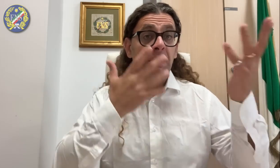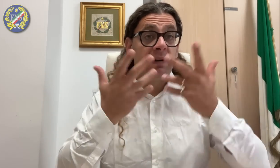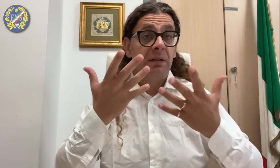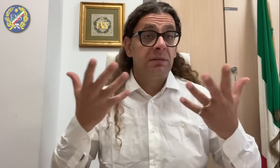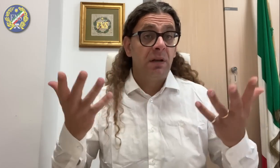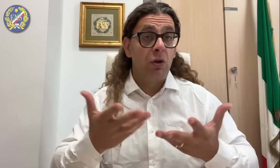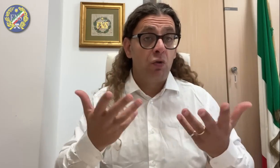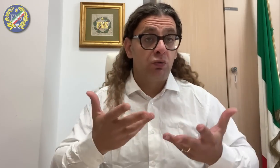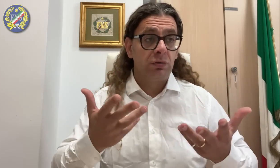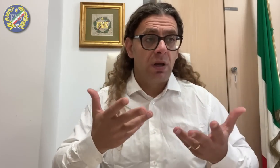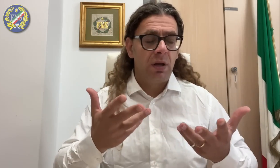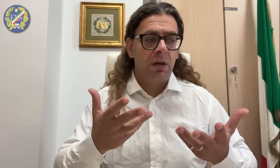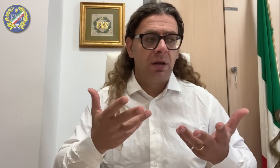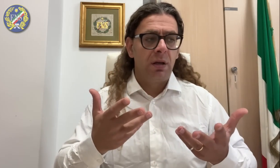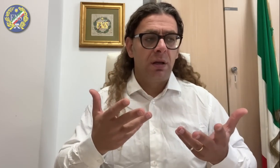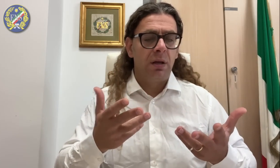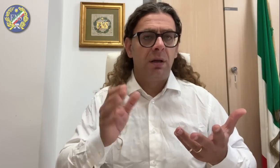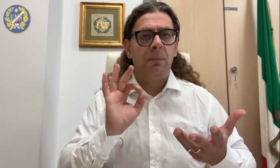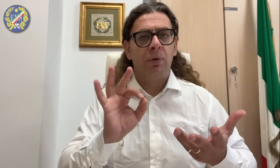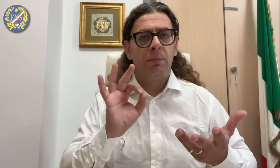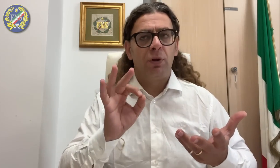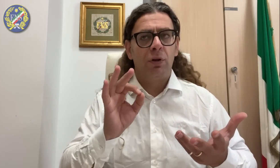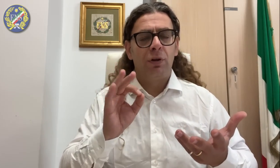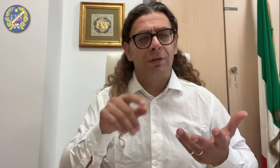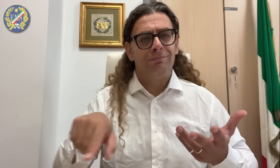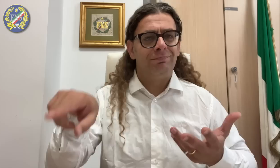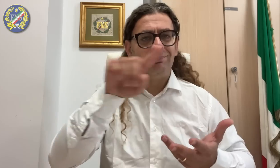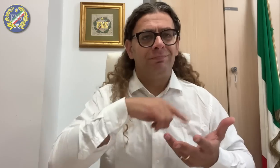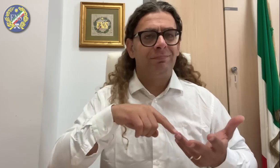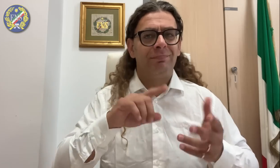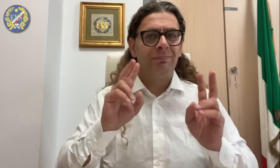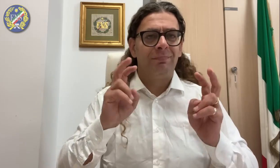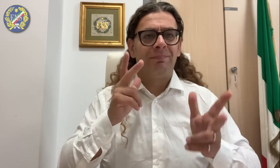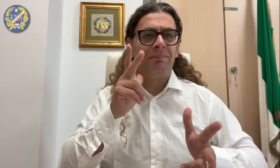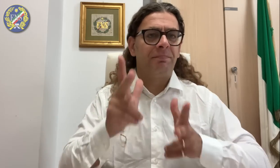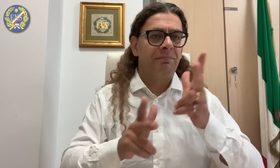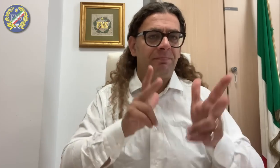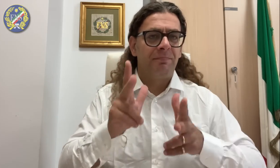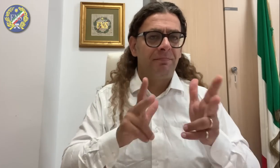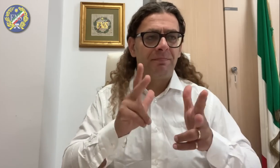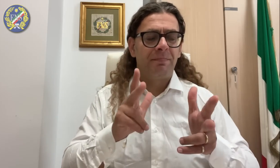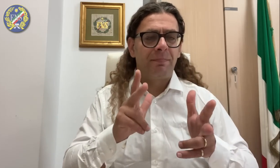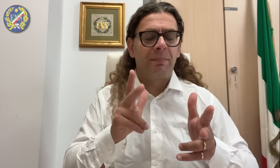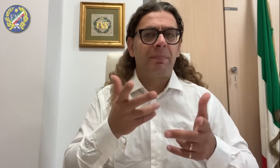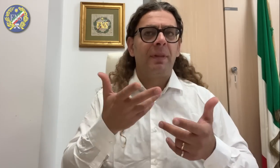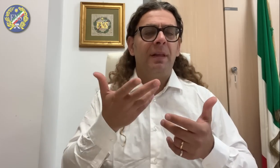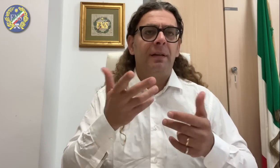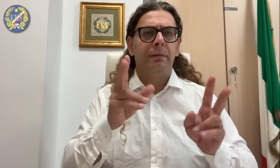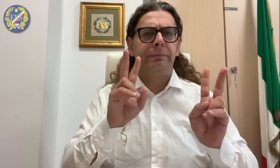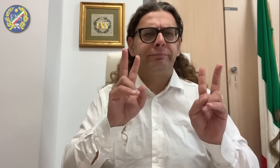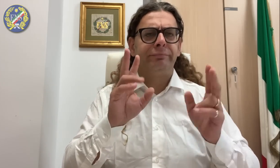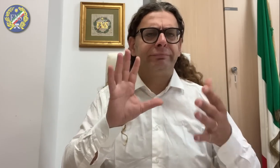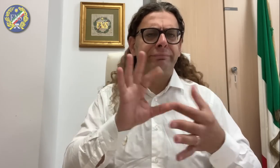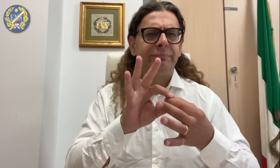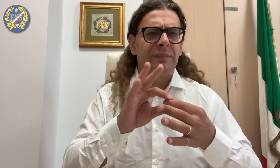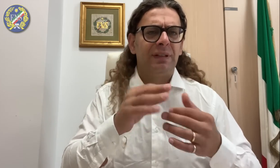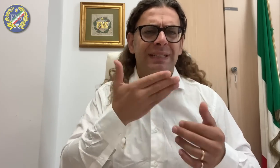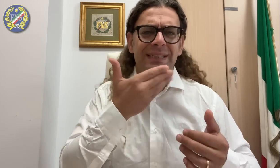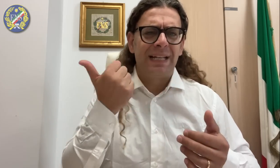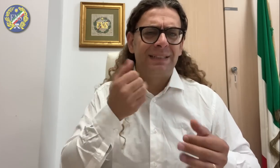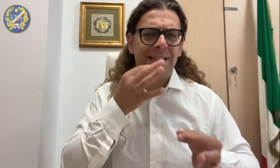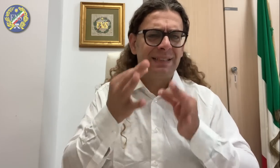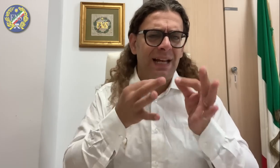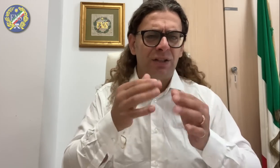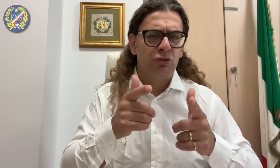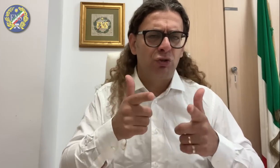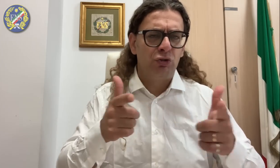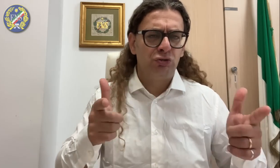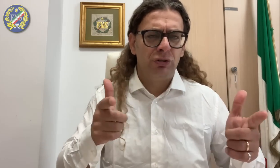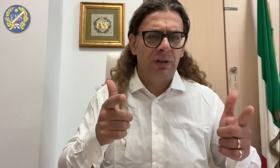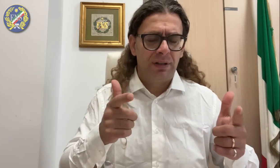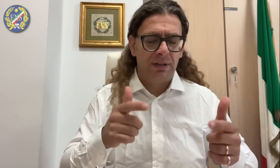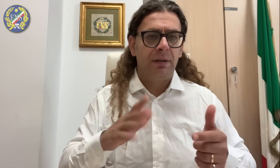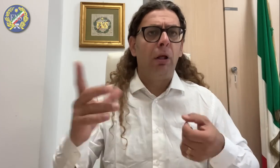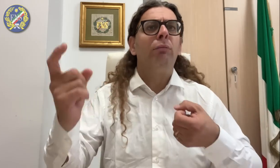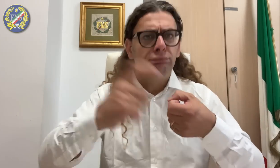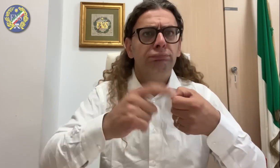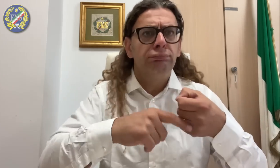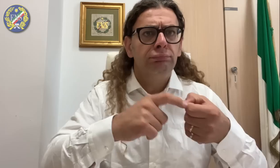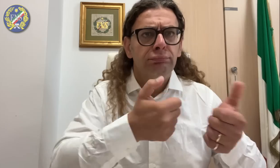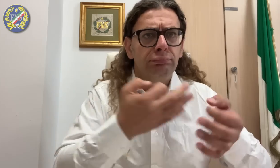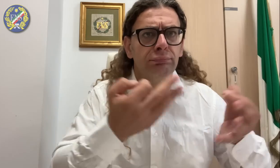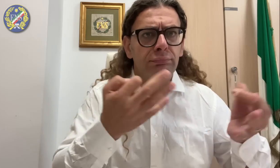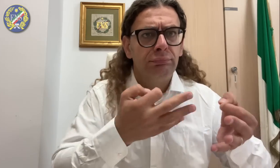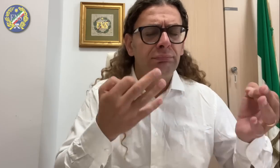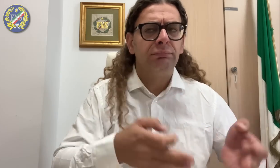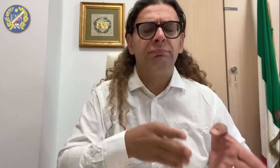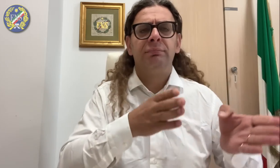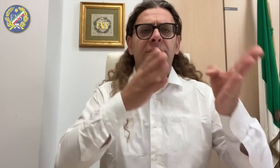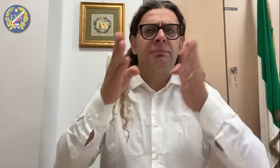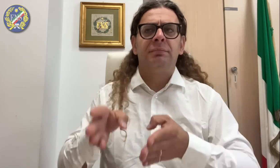Quello su cui mi soffermo a riflettere è che spesso vengono diffusi dei video senza senso che però trovano l’approvazione di molte persone; è chiaro che